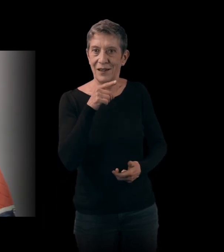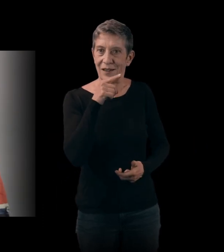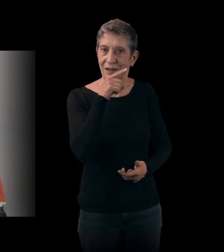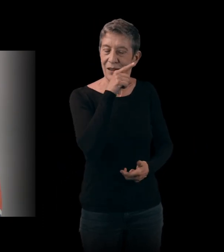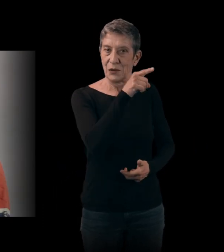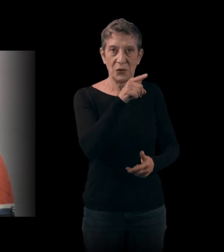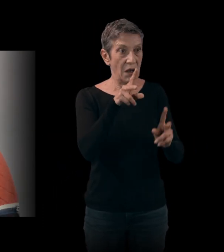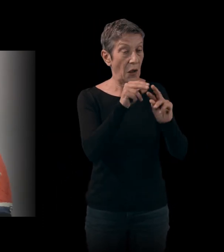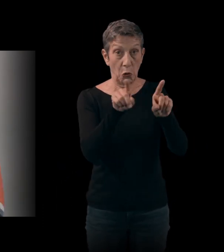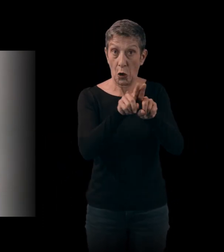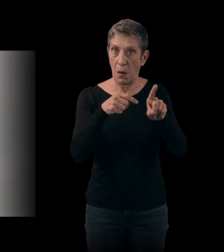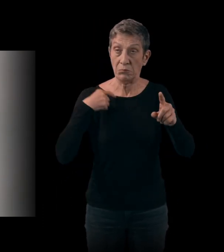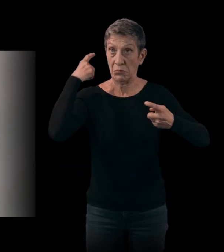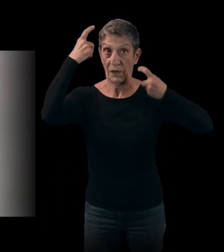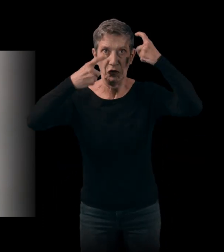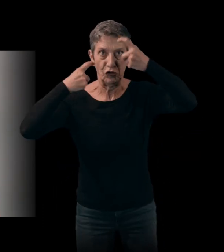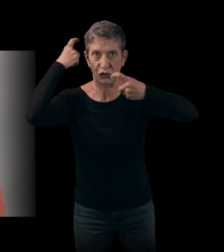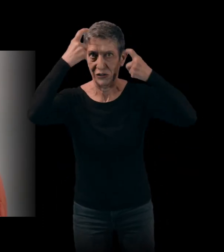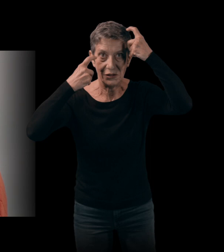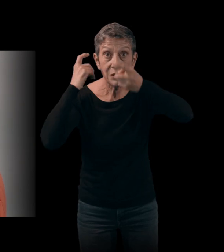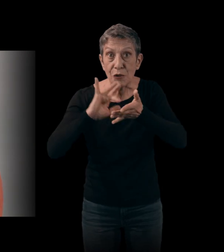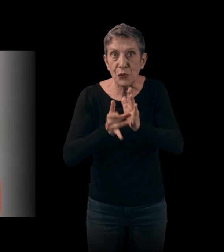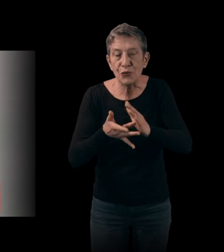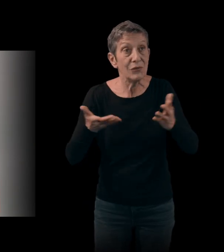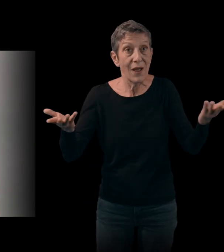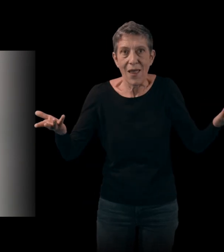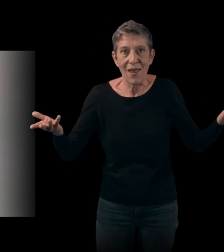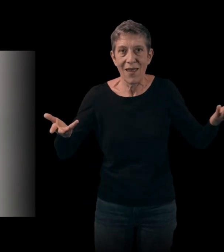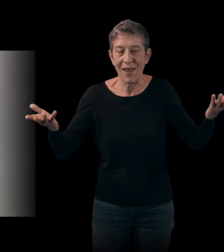alors que quand on écrit, aussi, on est porté par un élan.